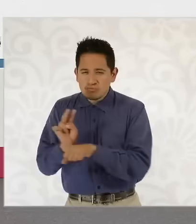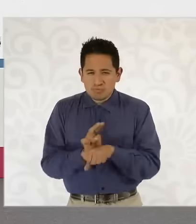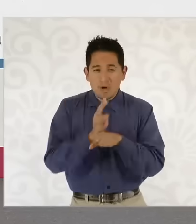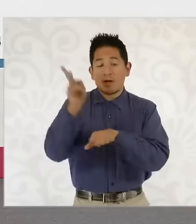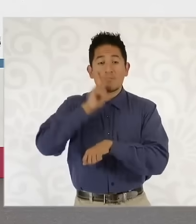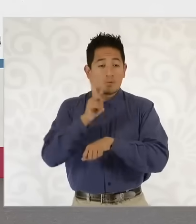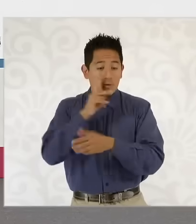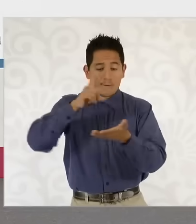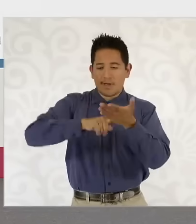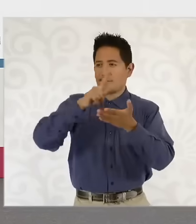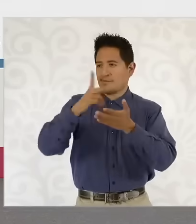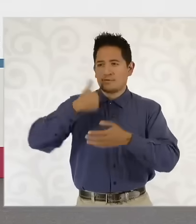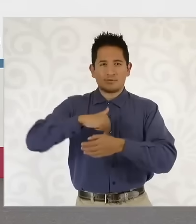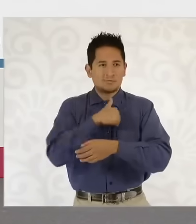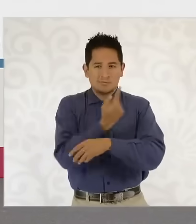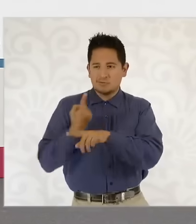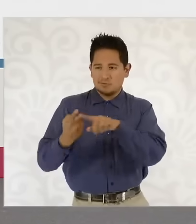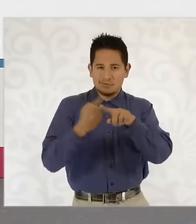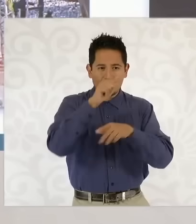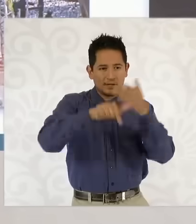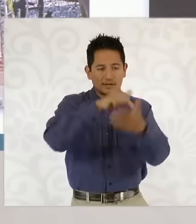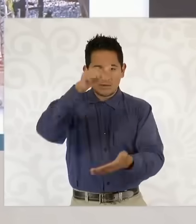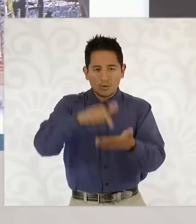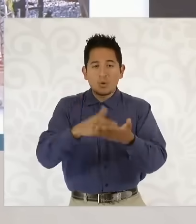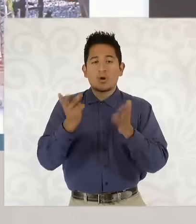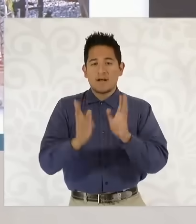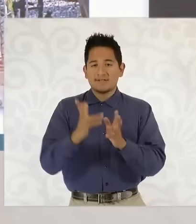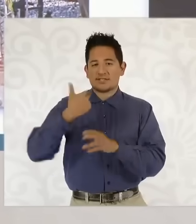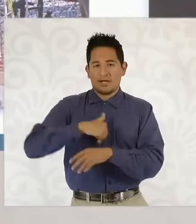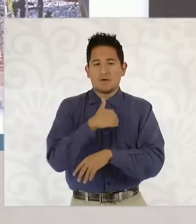estamos ahí eh nosotros substituyendo lo que son instrumentación, equipos de instrumentación